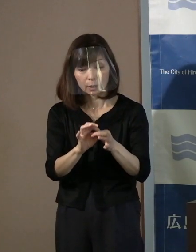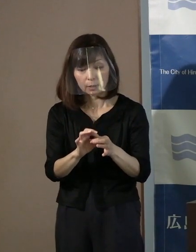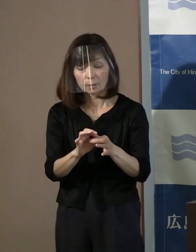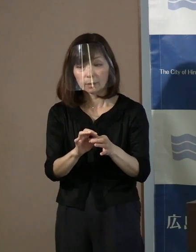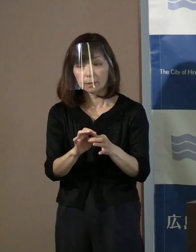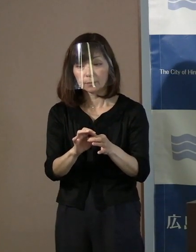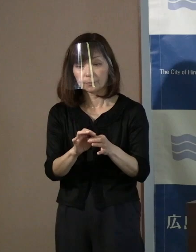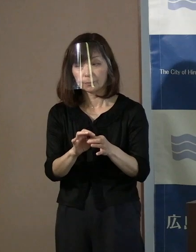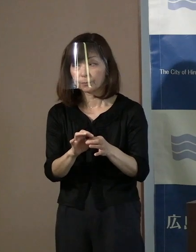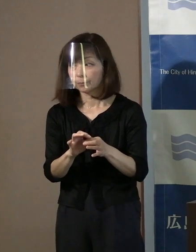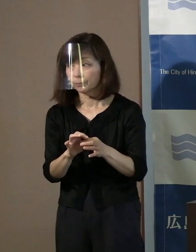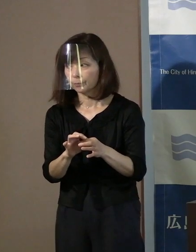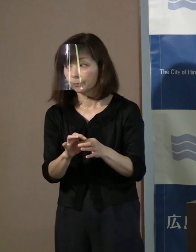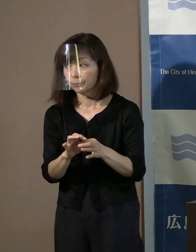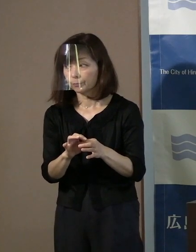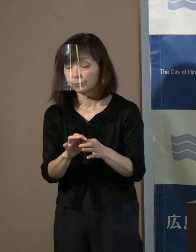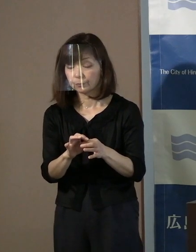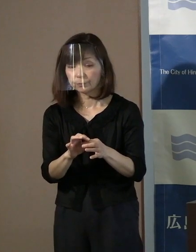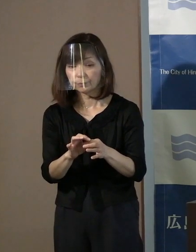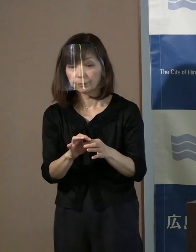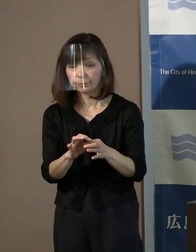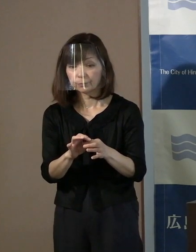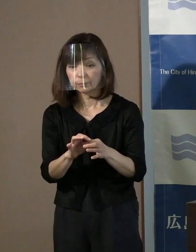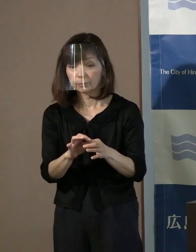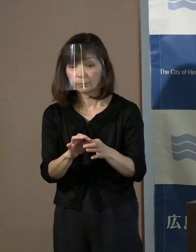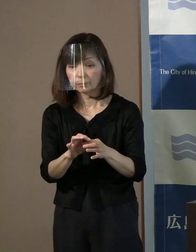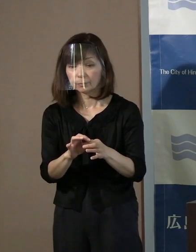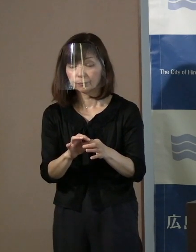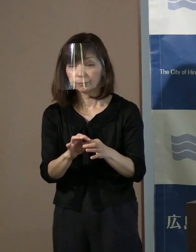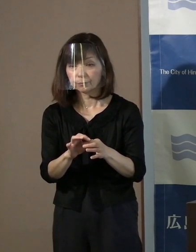方向性というものは 考えたいというふうに考えています｡